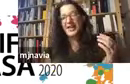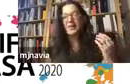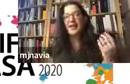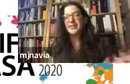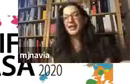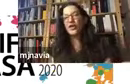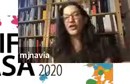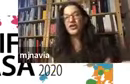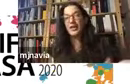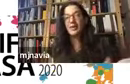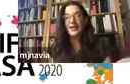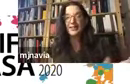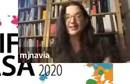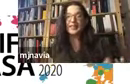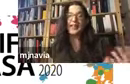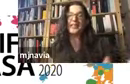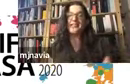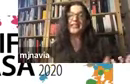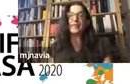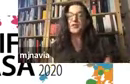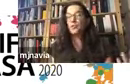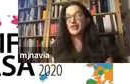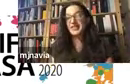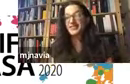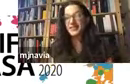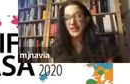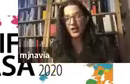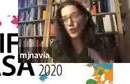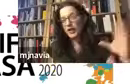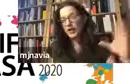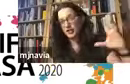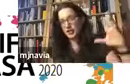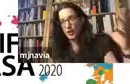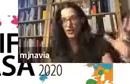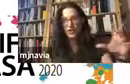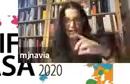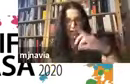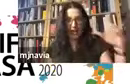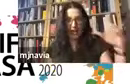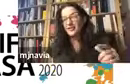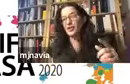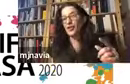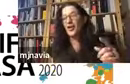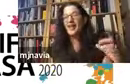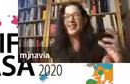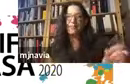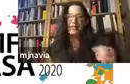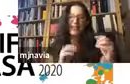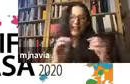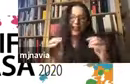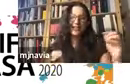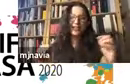"El cielo de los animales" de David James Poissant, una colección de cuentos que gira en torno a la presencia de ciertos